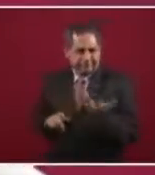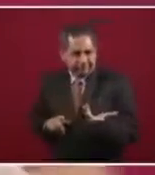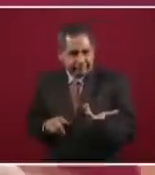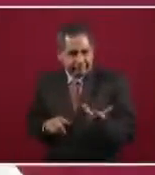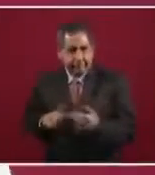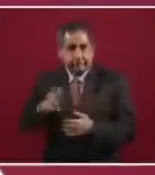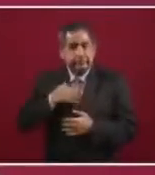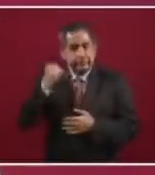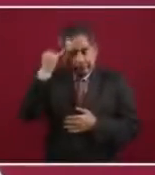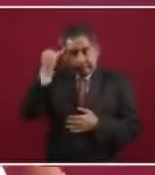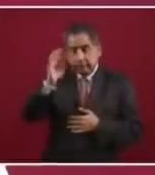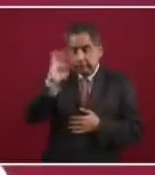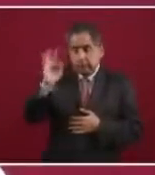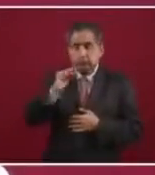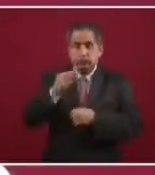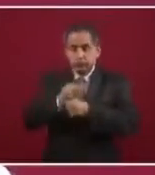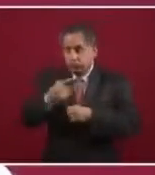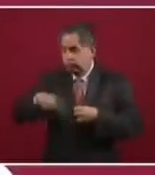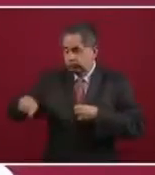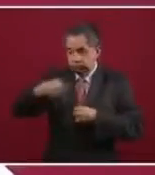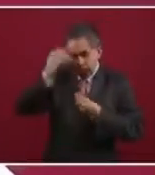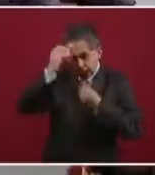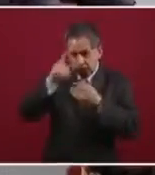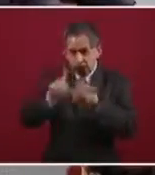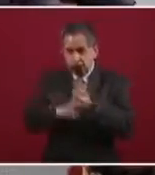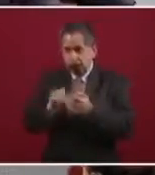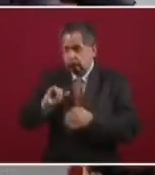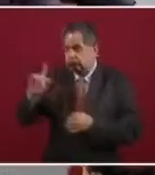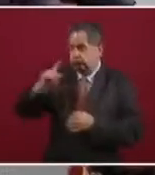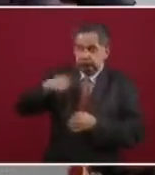Entonces, lo ideal -a lo mejor es lo que estamos reflexionando los funcionarios de la administración